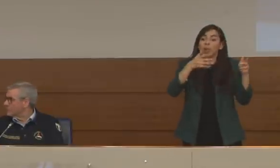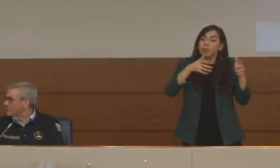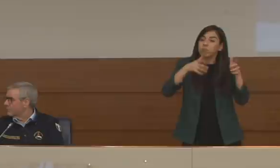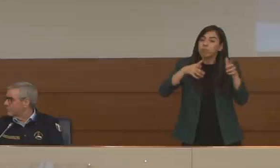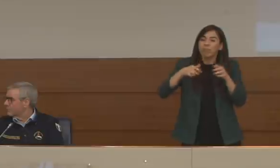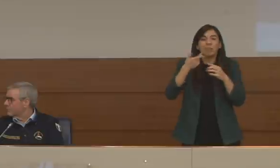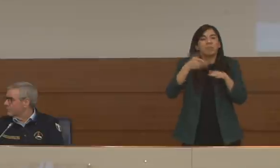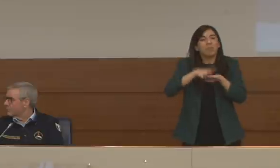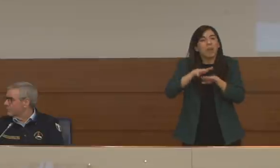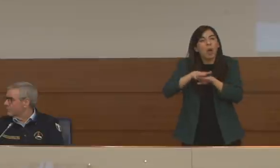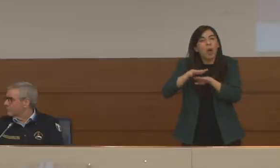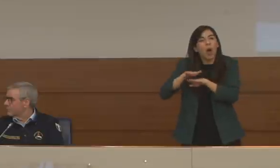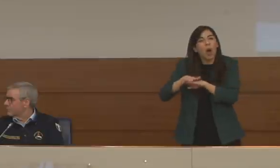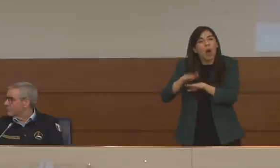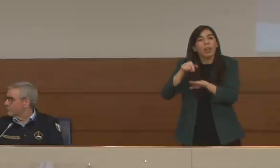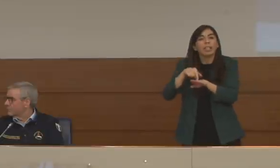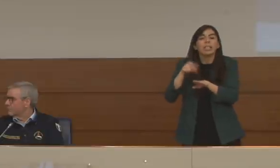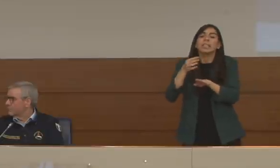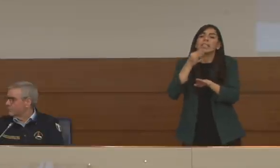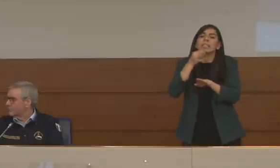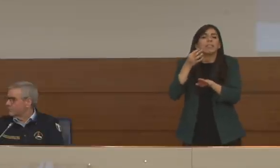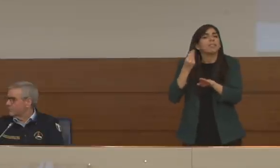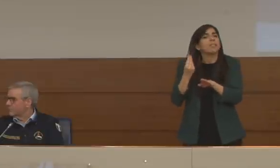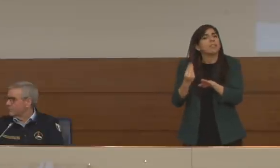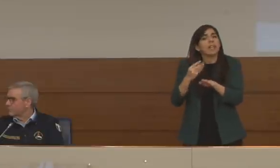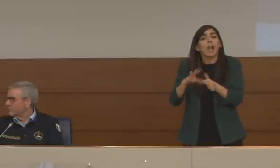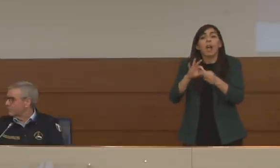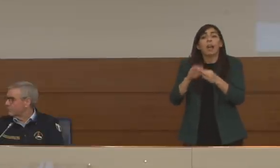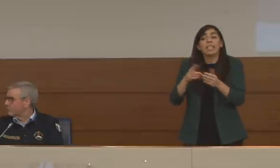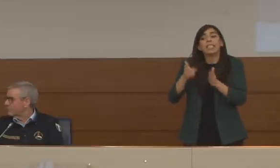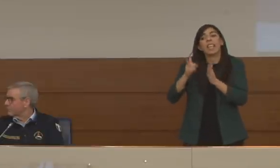stati ricoverati qualche settimana fa nelle terapie intensive nei reparti e